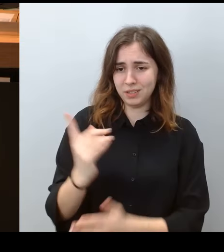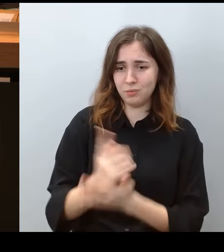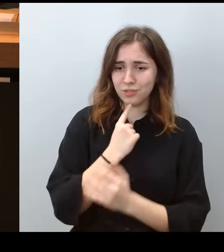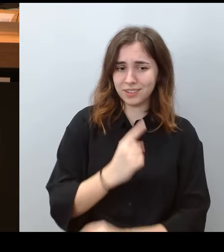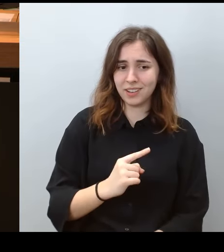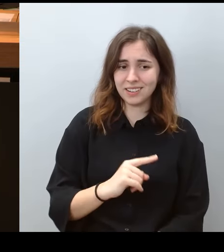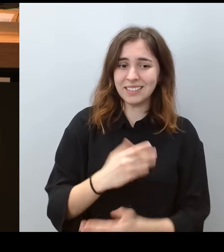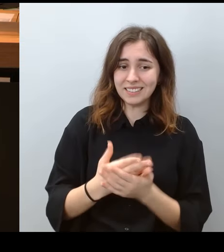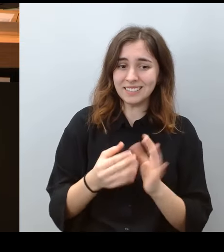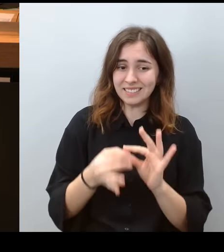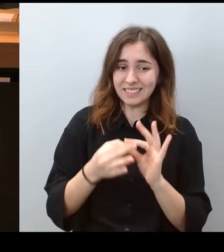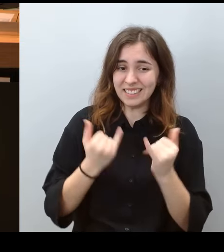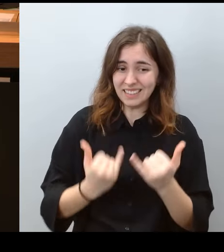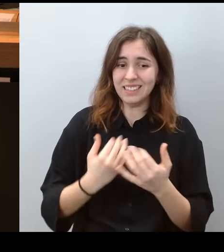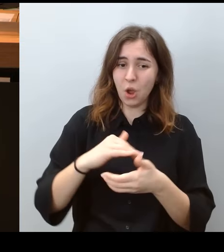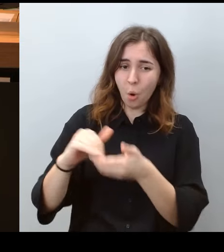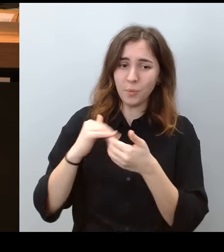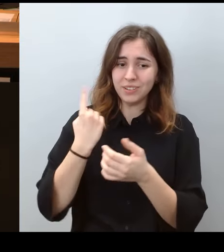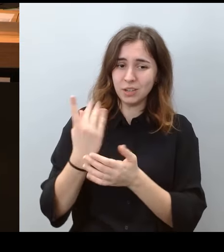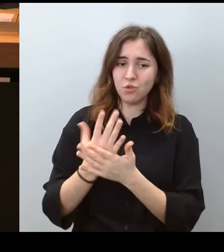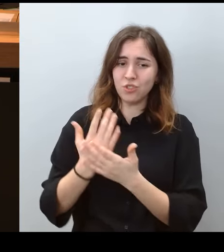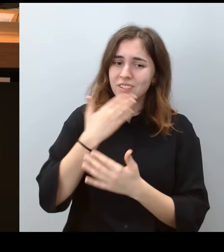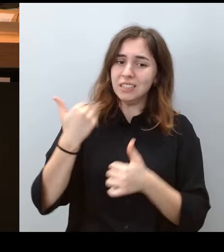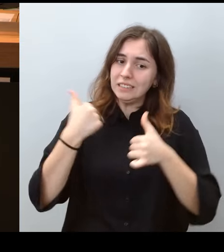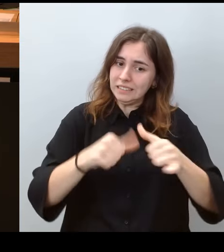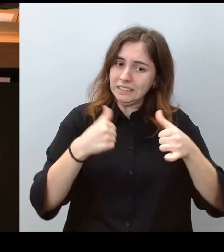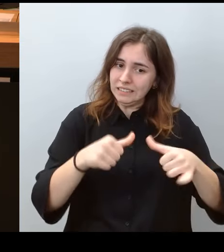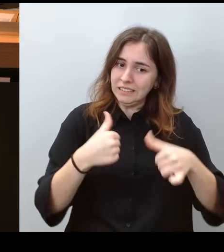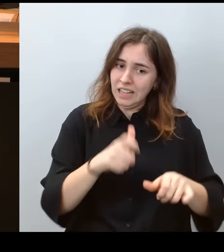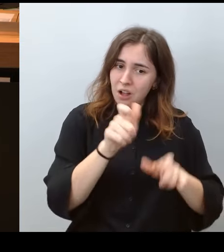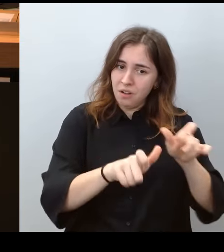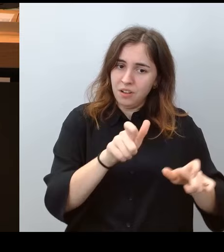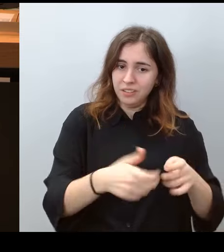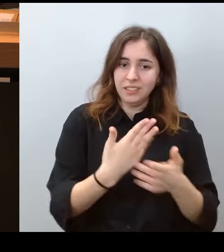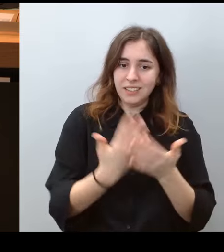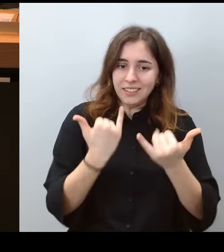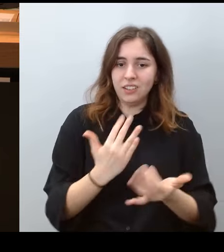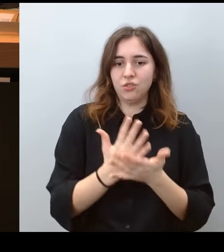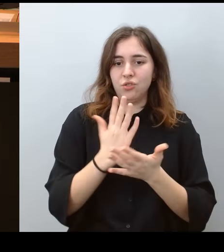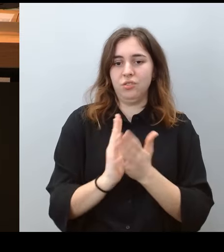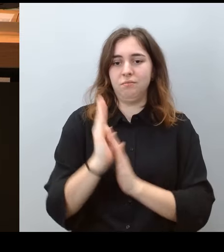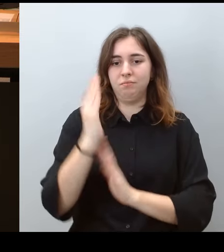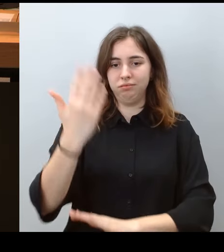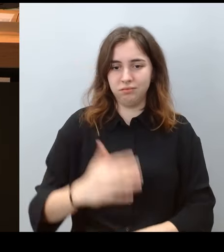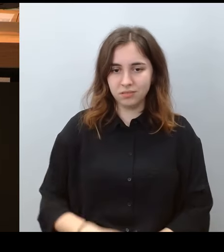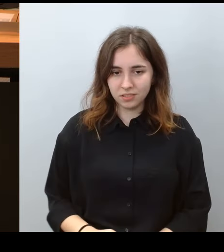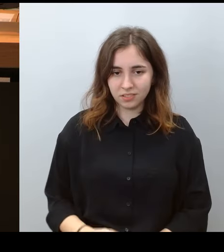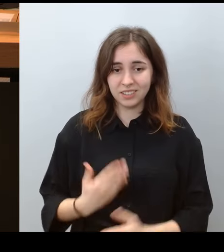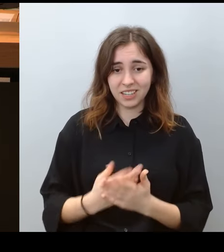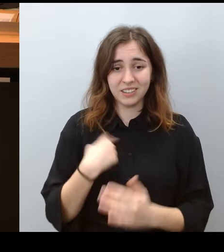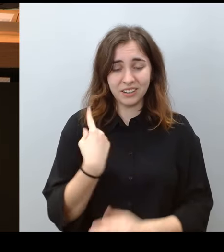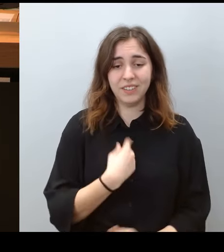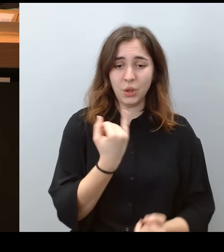Es braucht auch eine digitale App. Und das fordern nicht nur wir, sondern auch ihr Kollege von der CDU aus dem Sozialamt Neukölln.